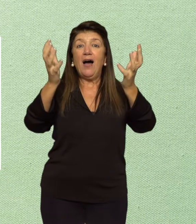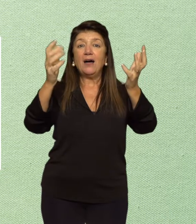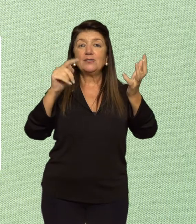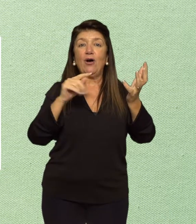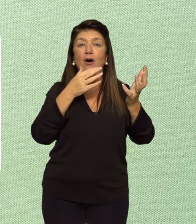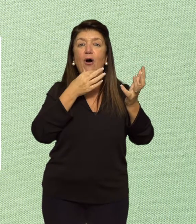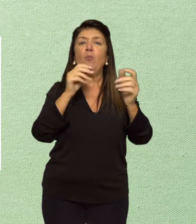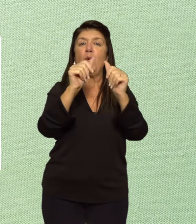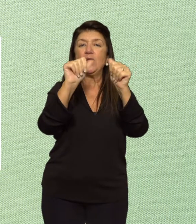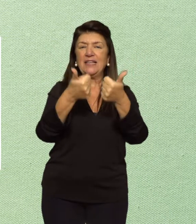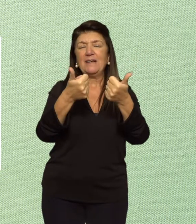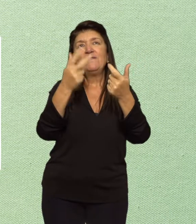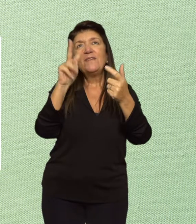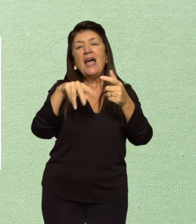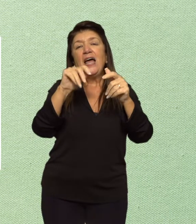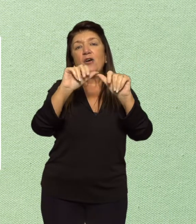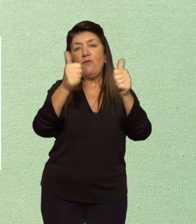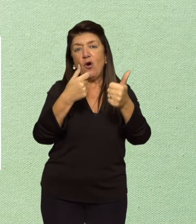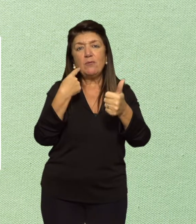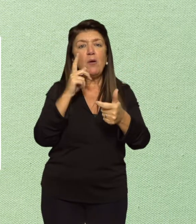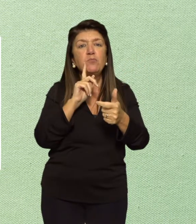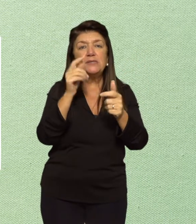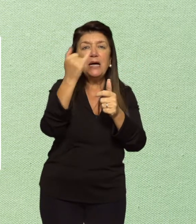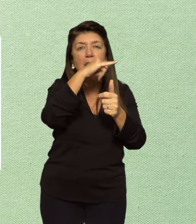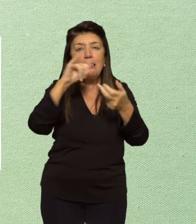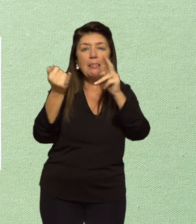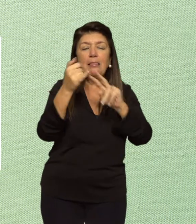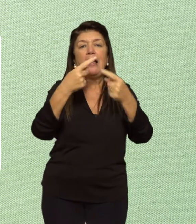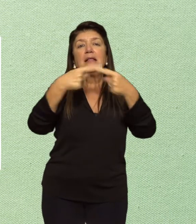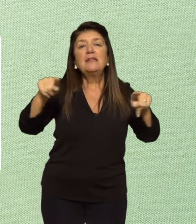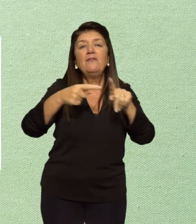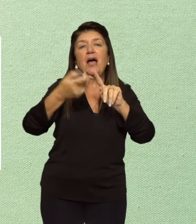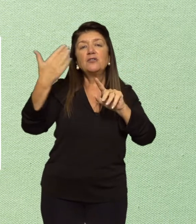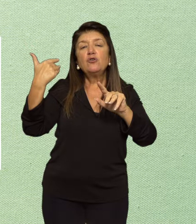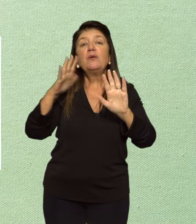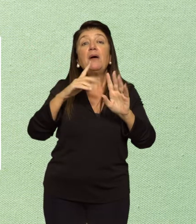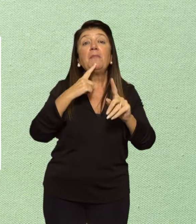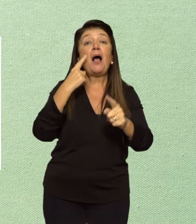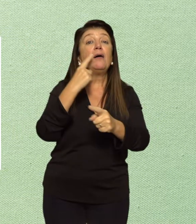rimanendo sempre un po' sé stessi. -Tra l'altro la ricchezza di quei vasi sta proprio nel modo in cui vengono riempite le